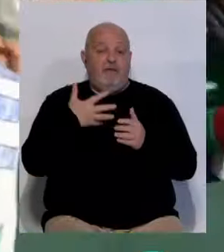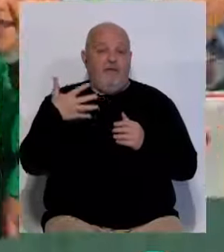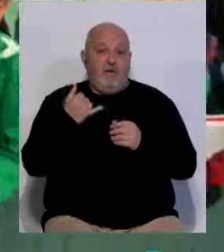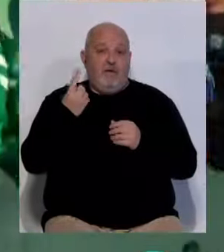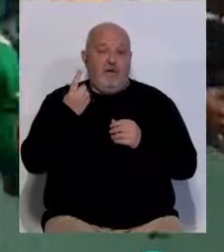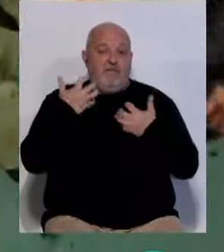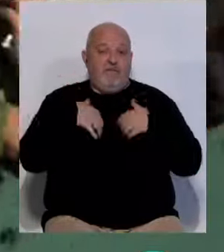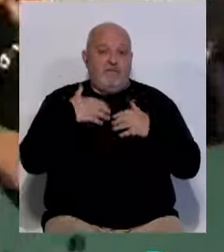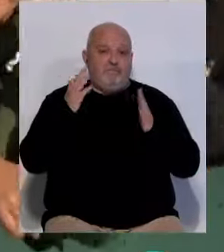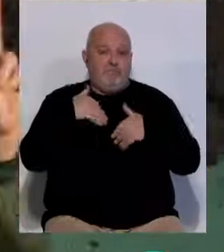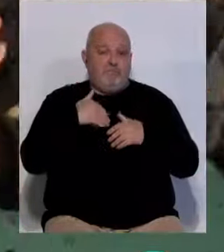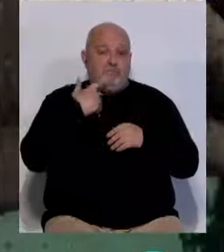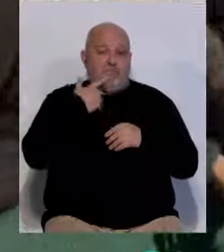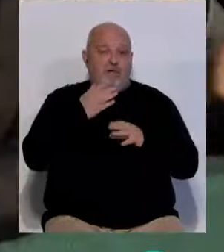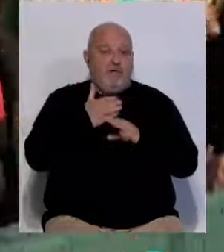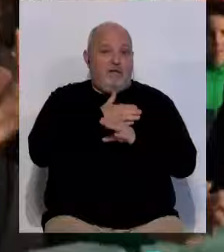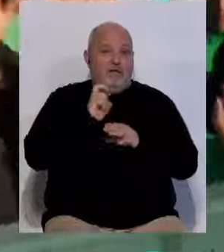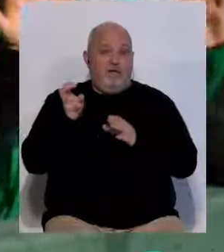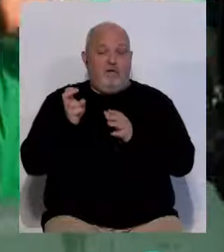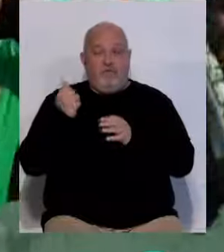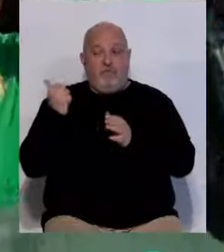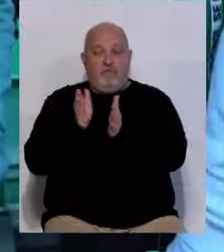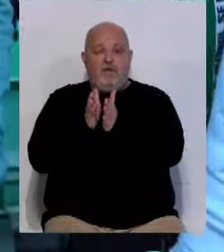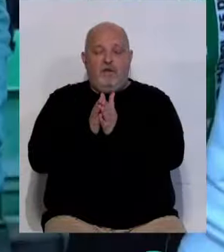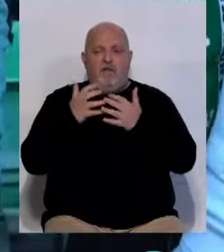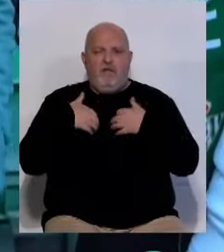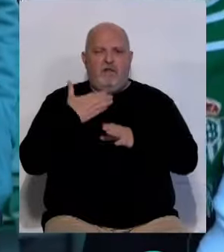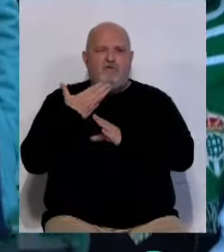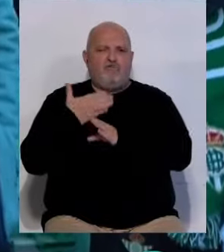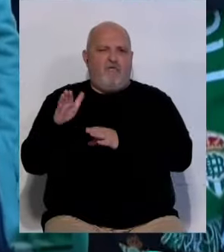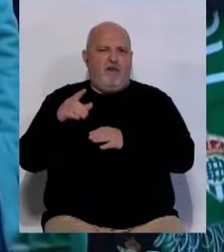para el beti Pero como dice aquí el compañero el beti tiene una plantilla amplia y una plantilla